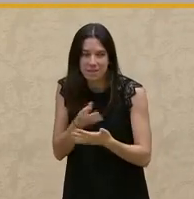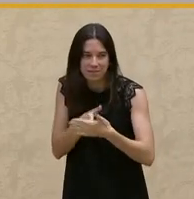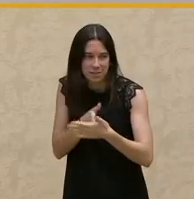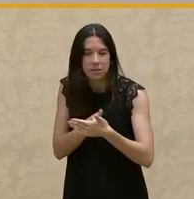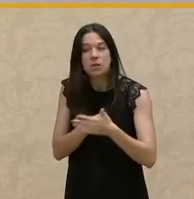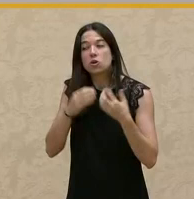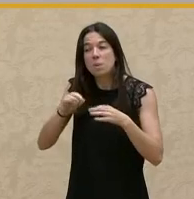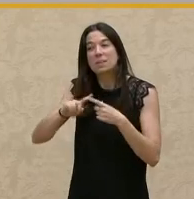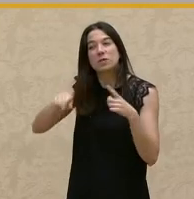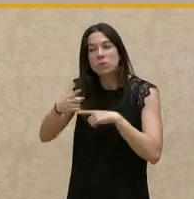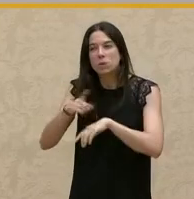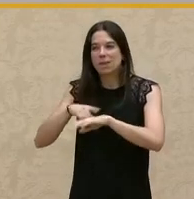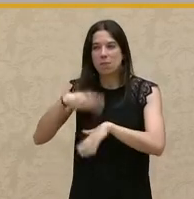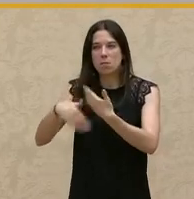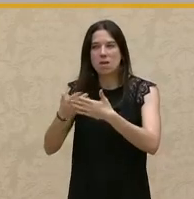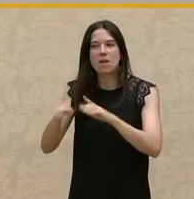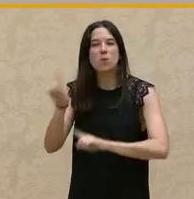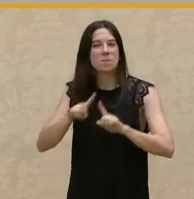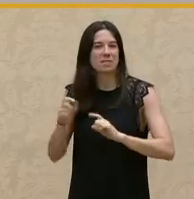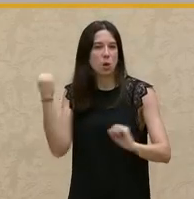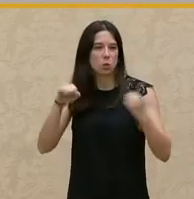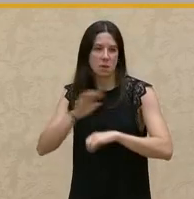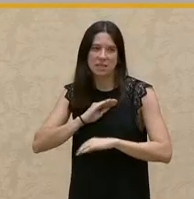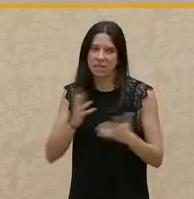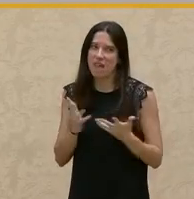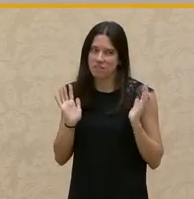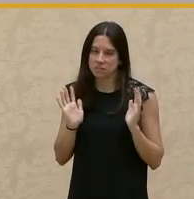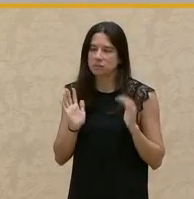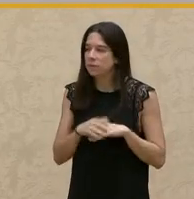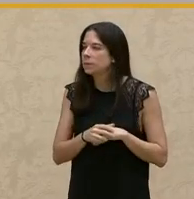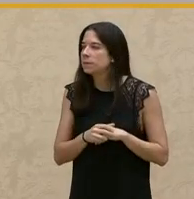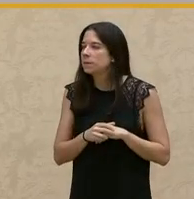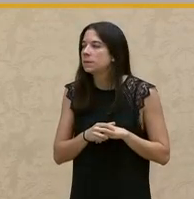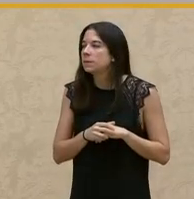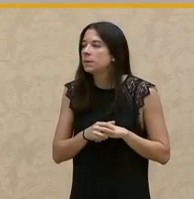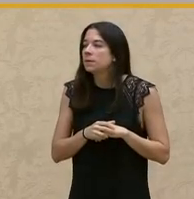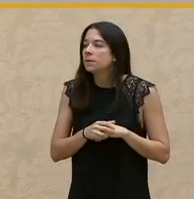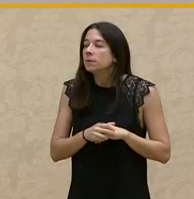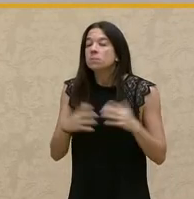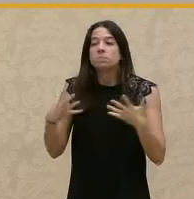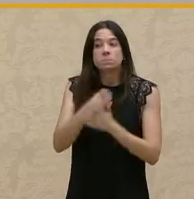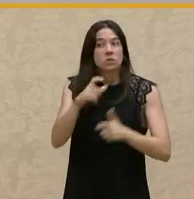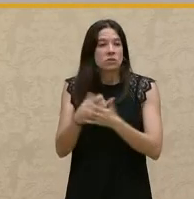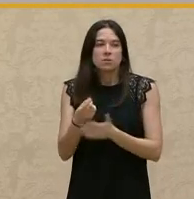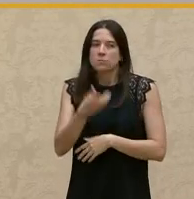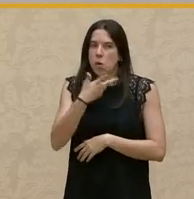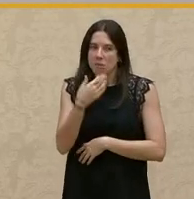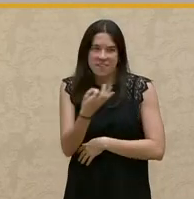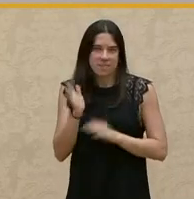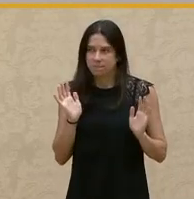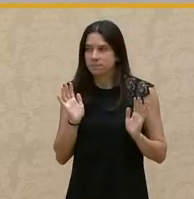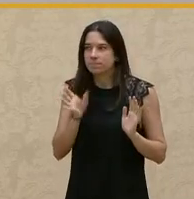conducta y un nuevo estadio. Todos conocemos la sordoceguera